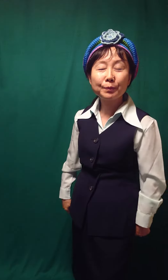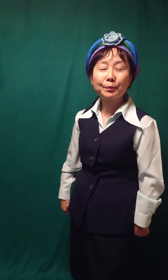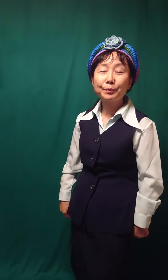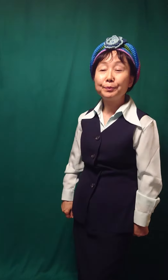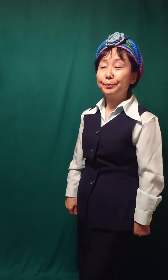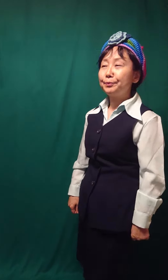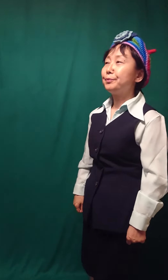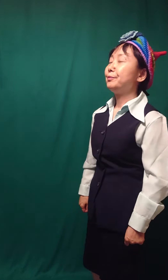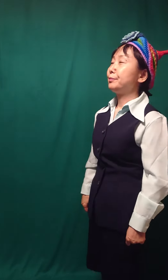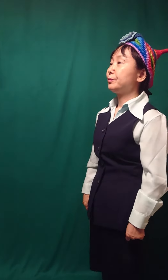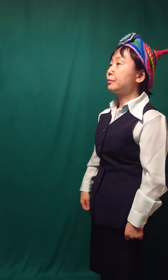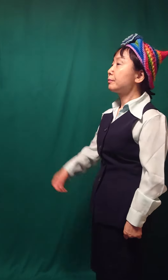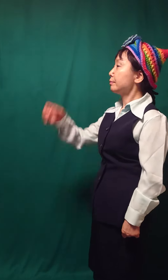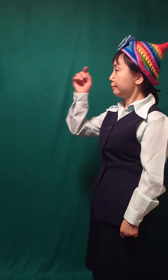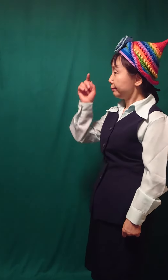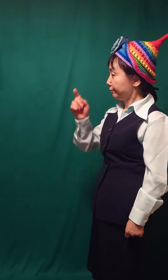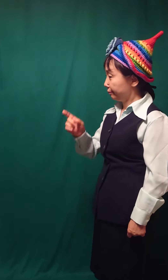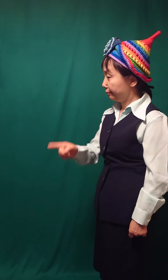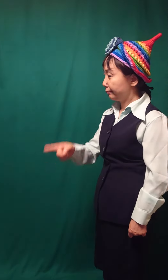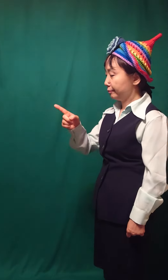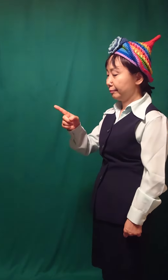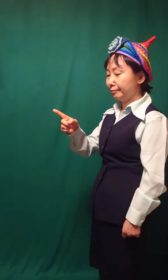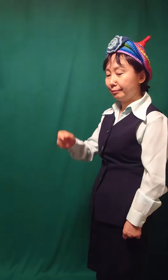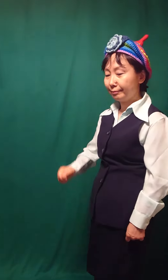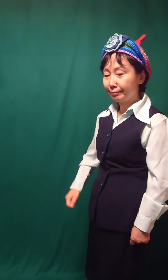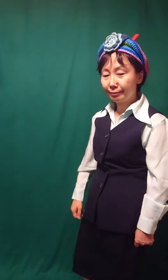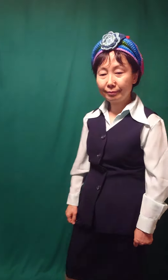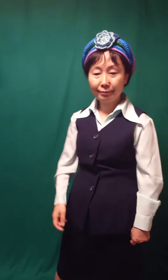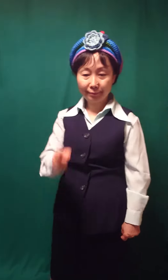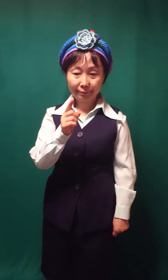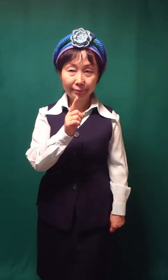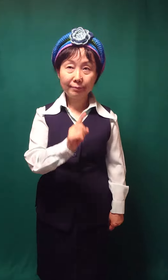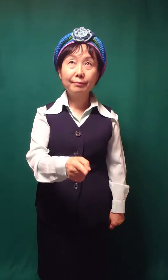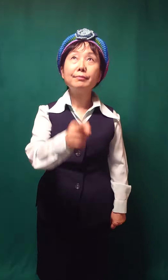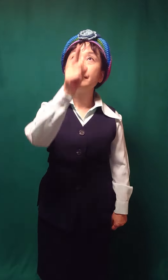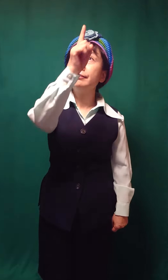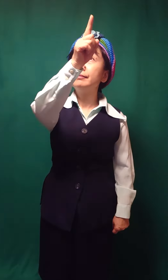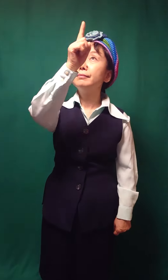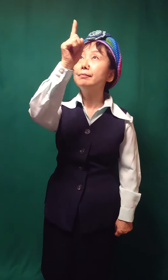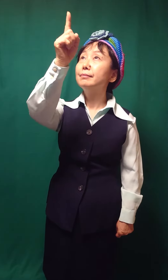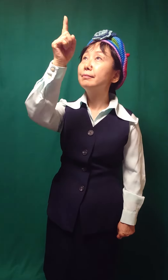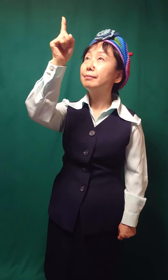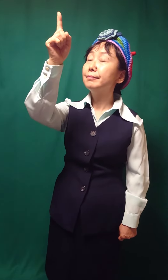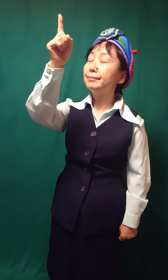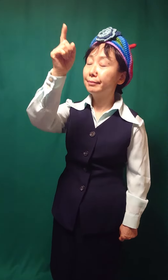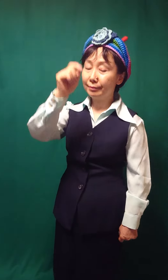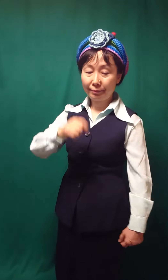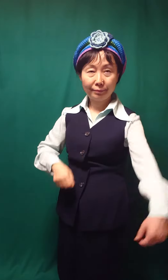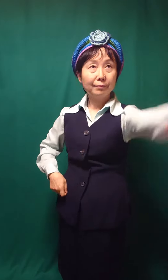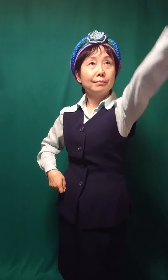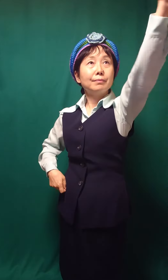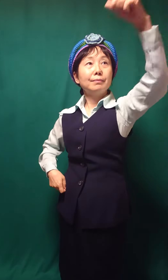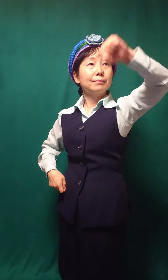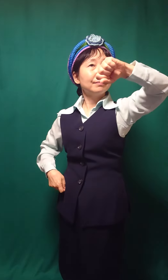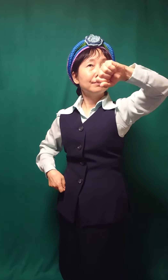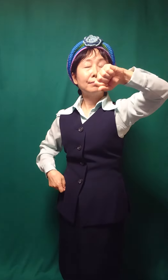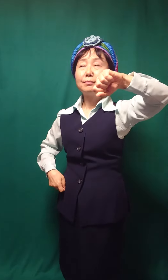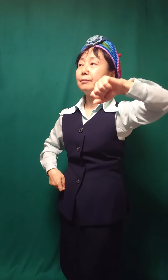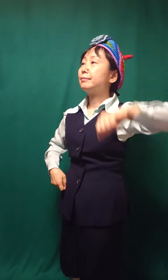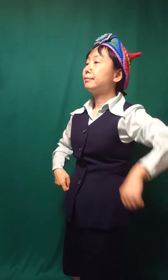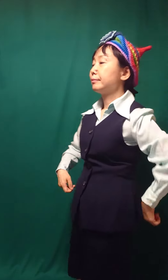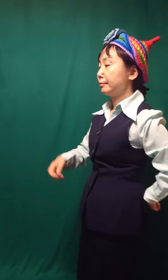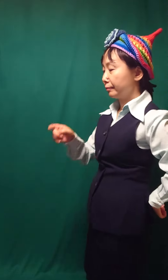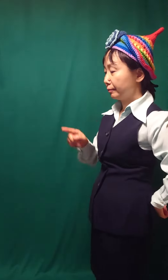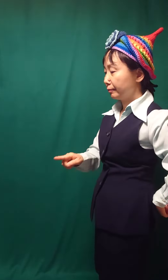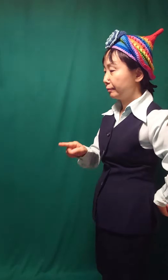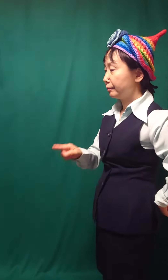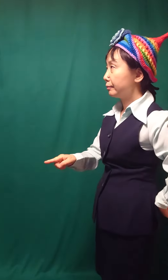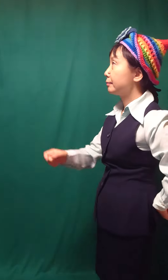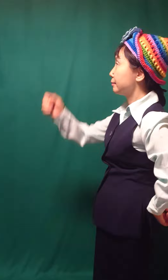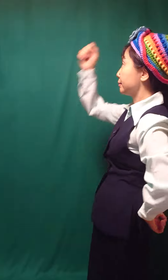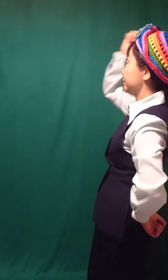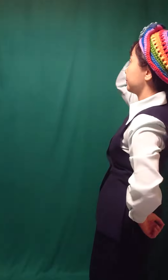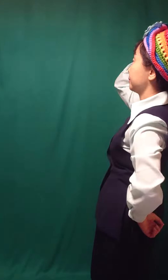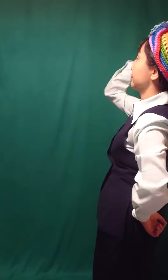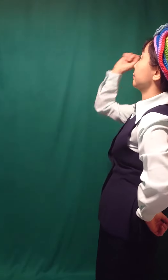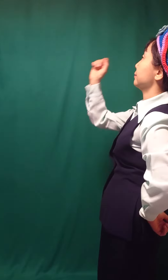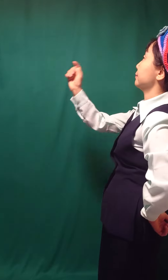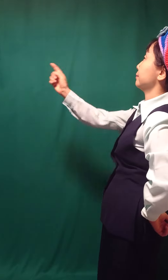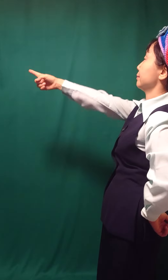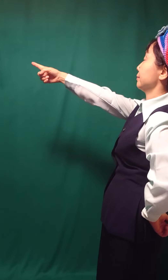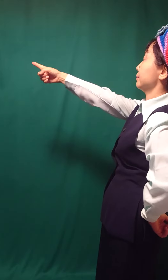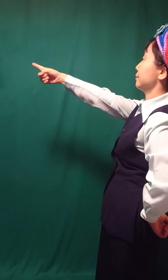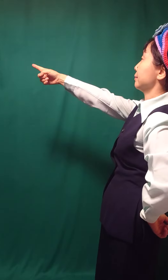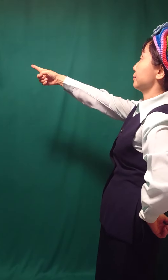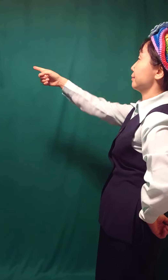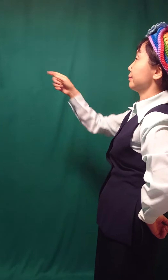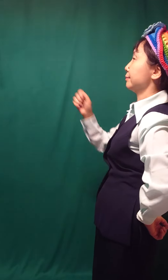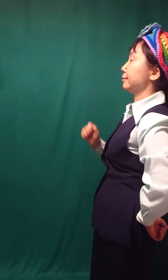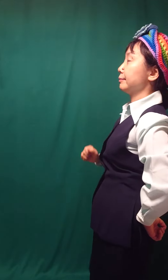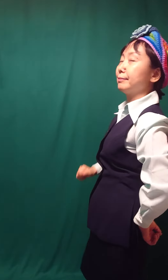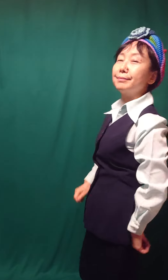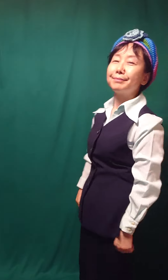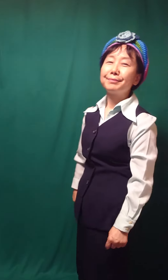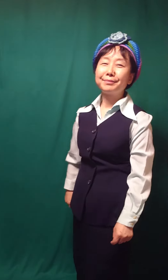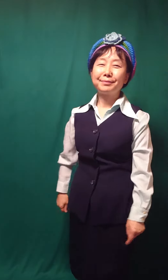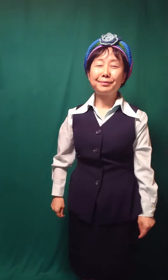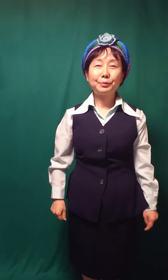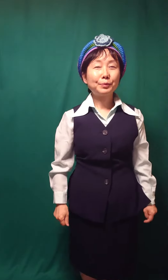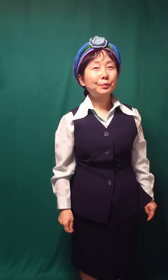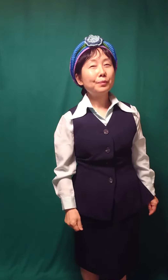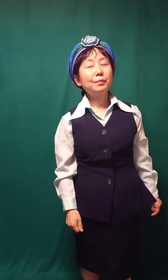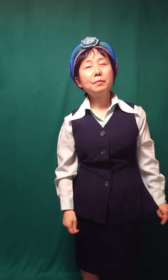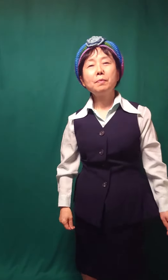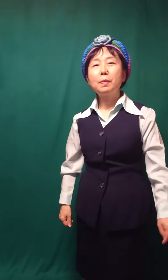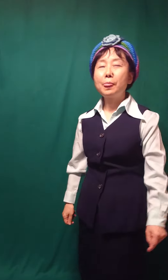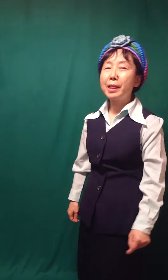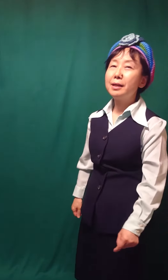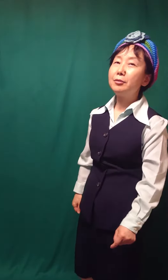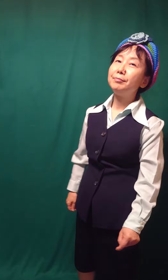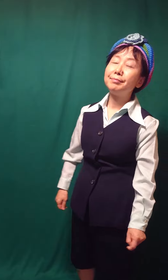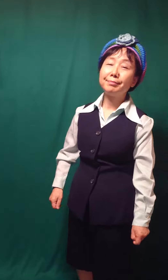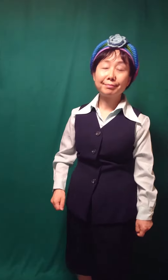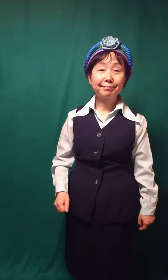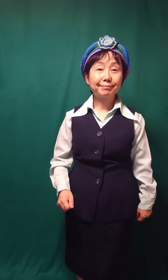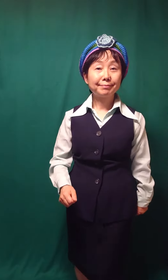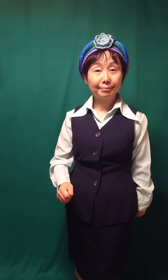（ 間 奏 ）